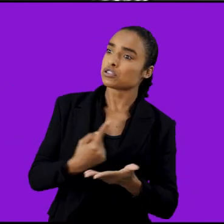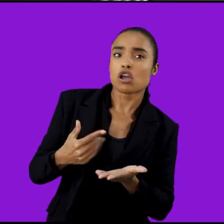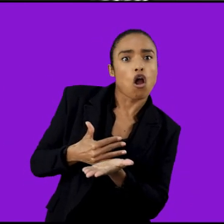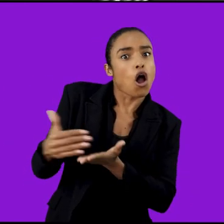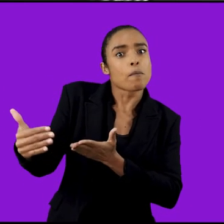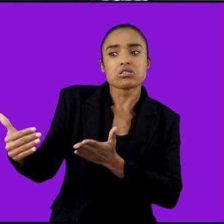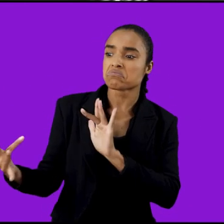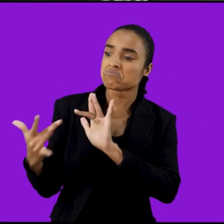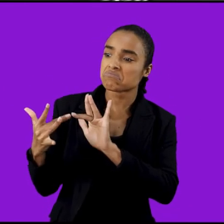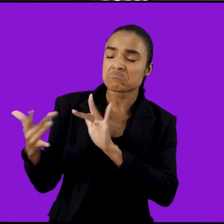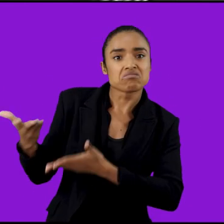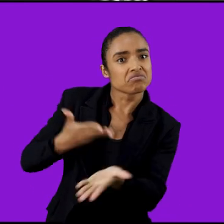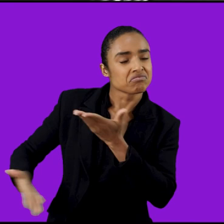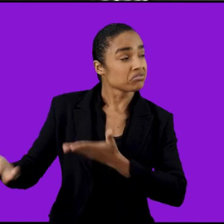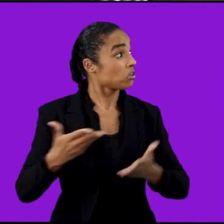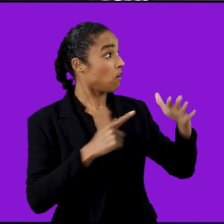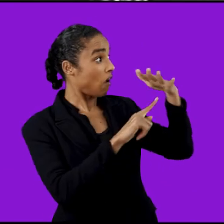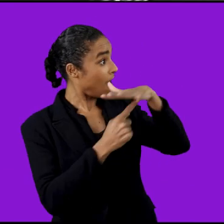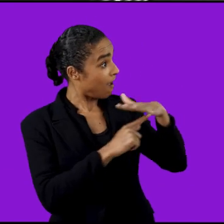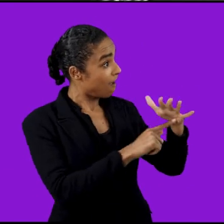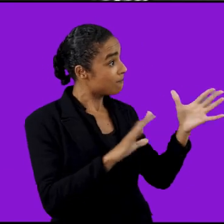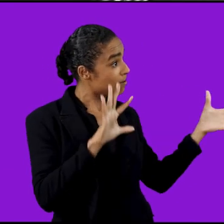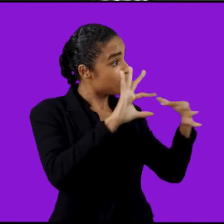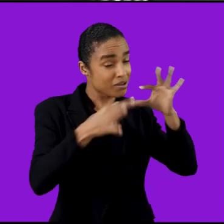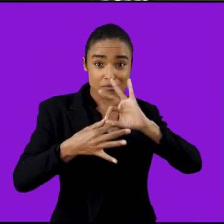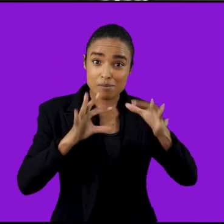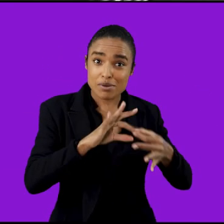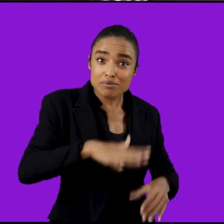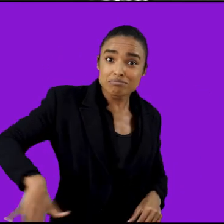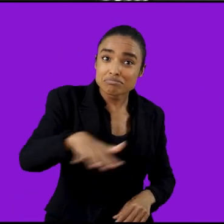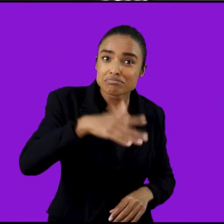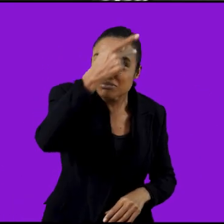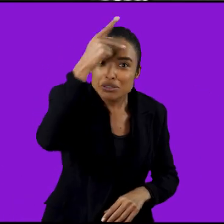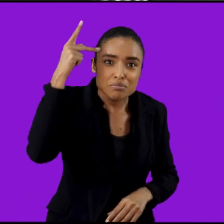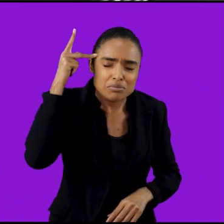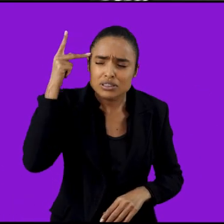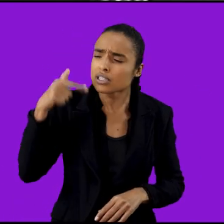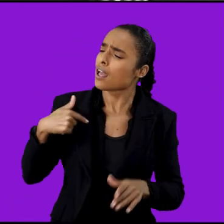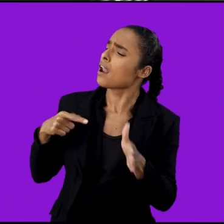Caramba, a feira fazendo conexões Muita coisa, né? Super É, eu queria te perguntar dessa coisa da